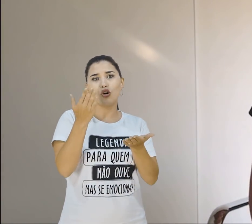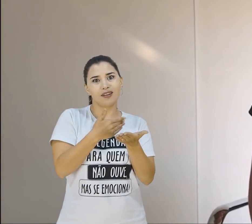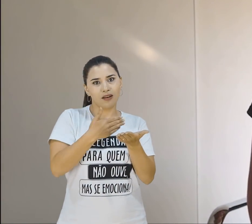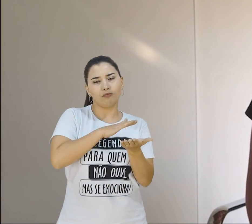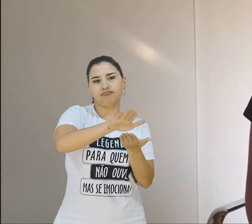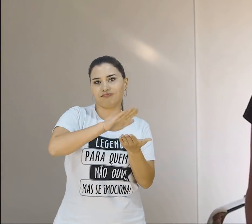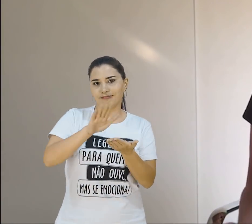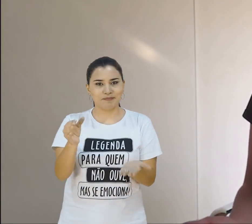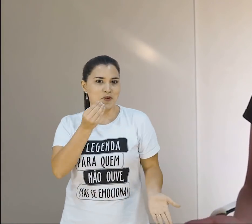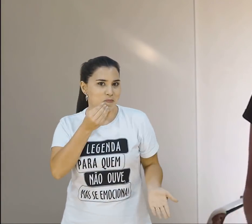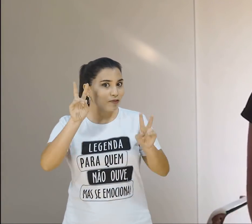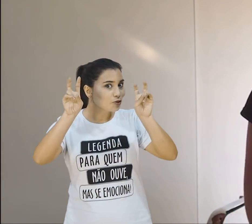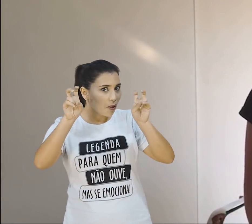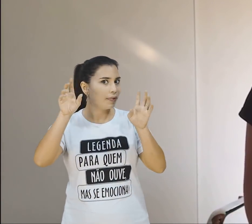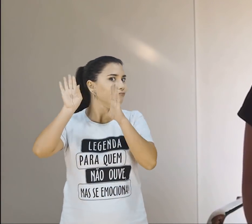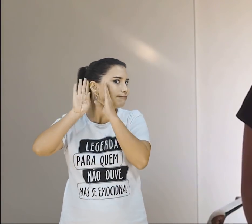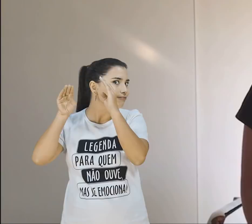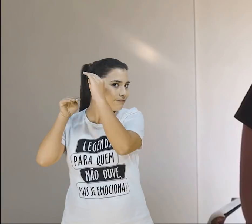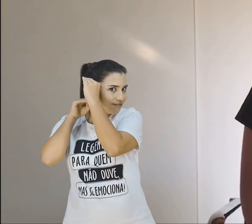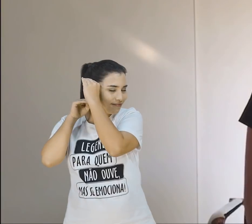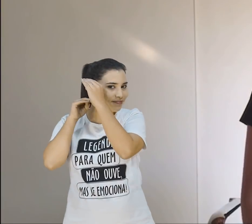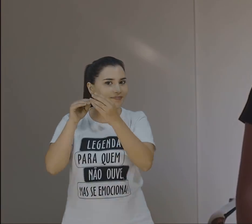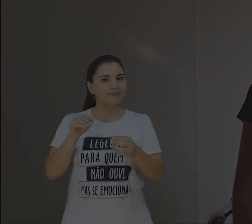tenho dois livros publicados, obviamente sobre o tema surdez.